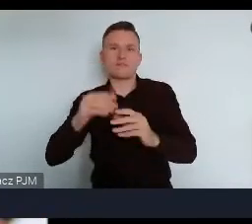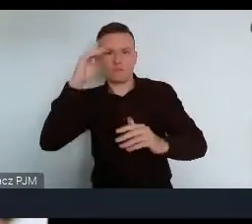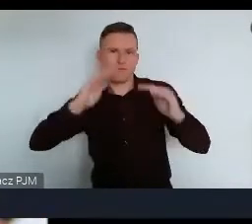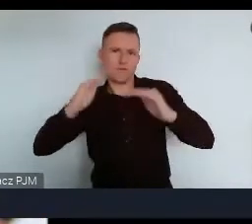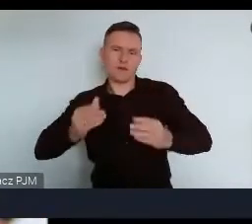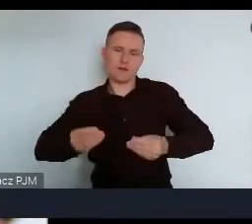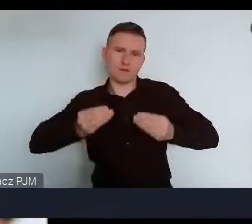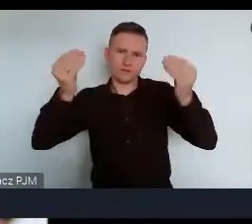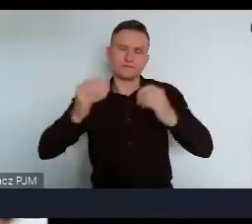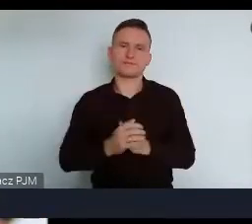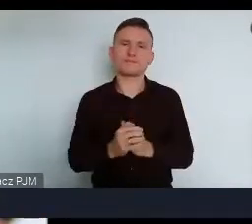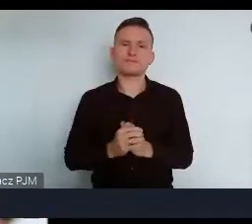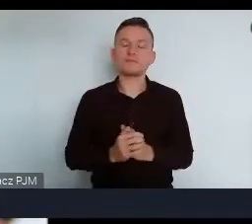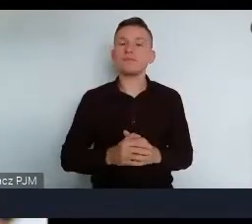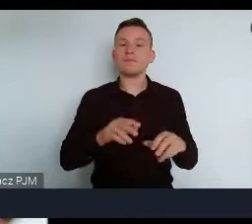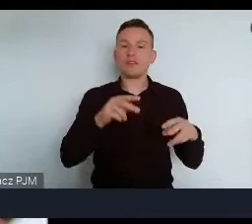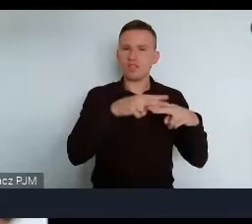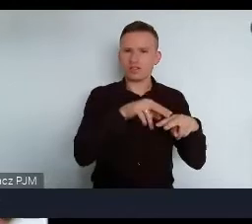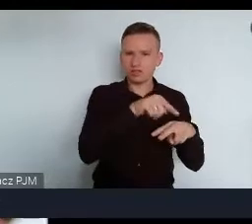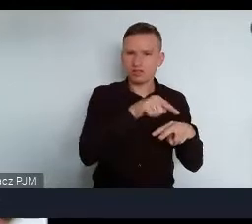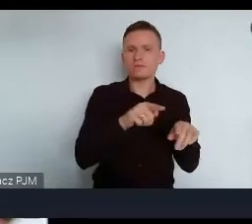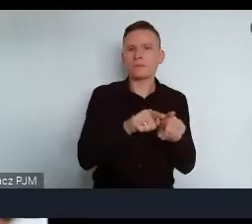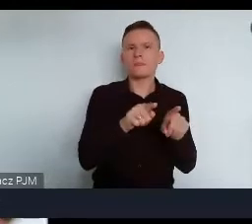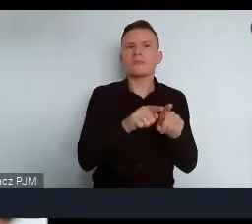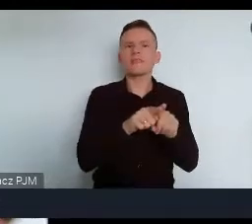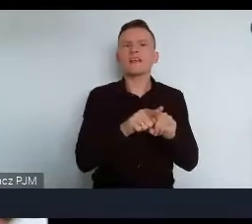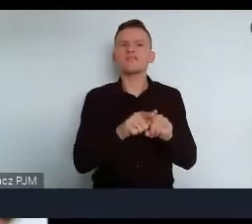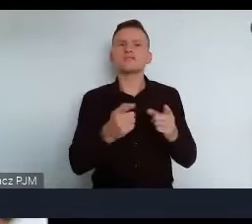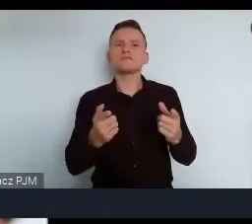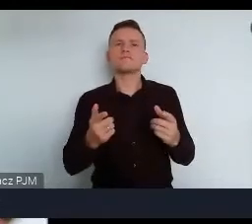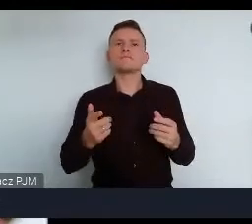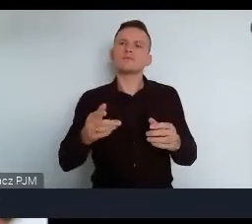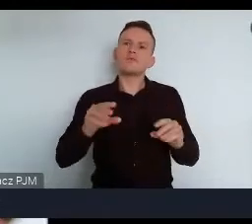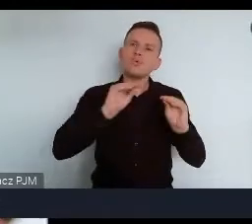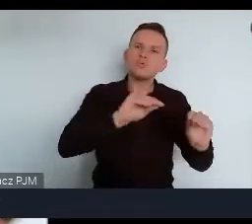Narzędzie to stanowi również ramy dla partnerskiego uczenia się i dzielenia wiedzą.